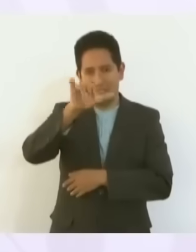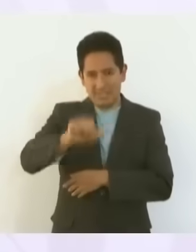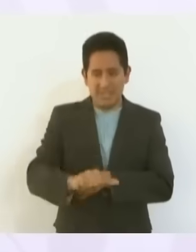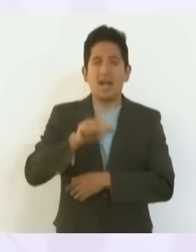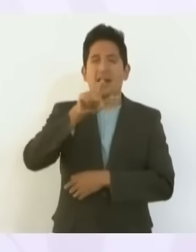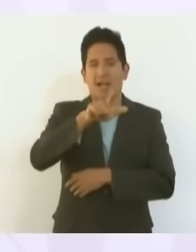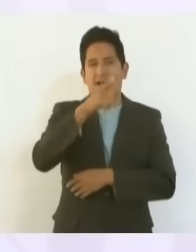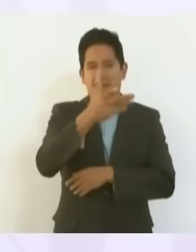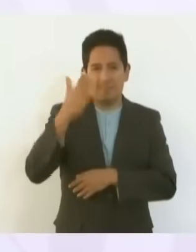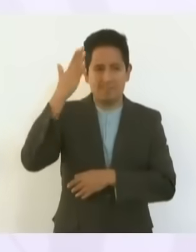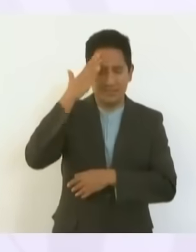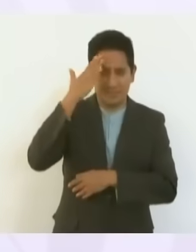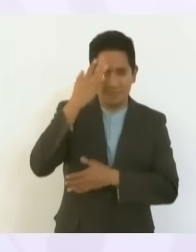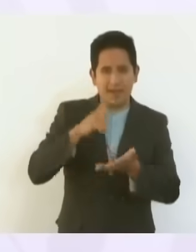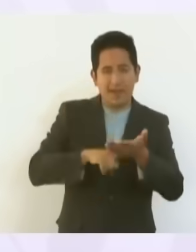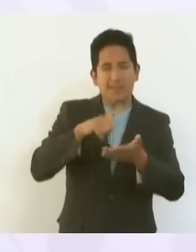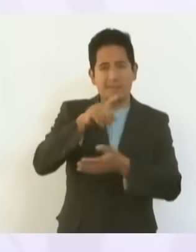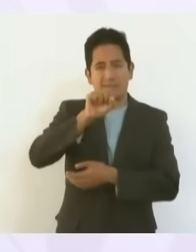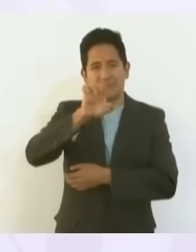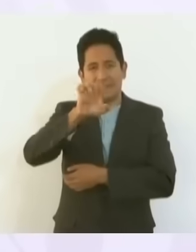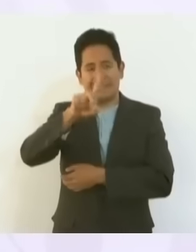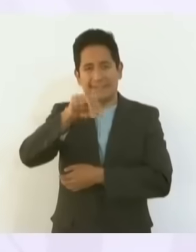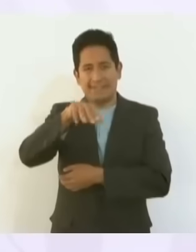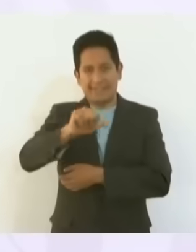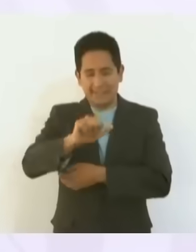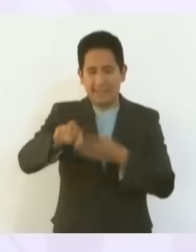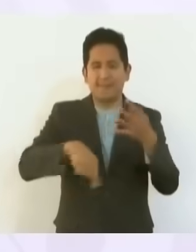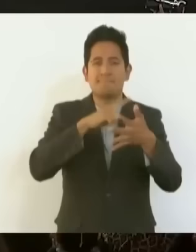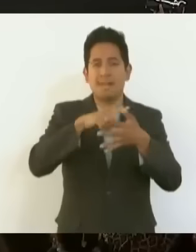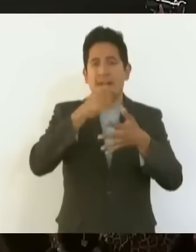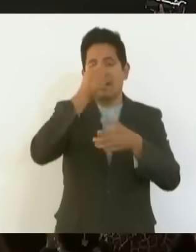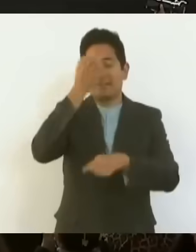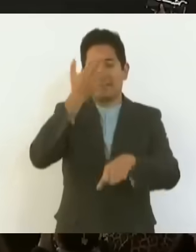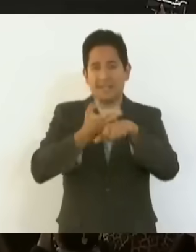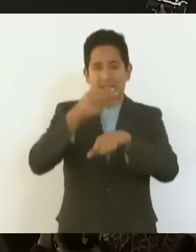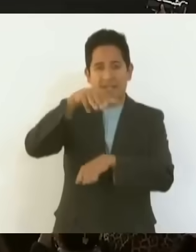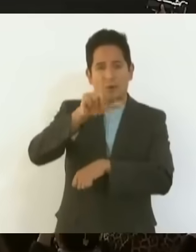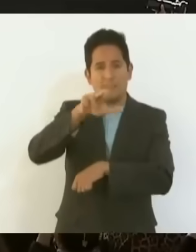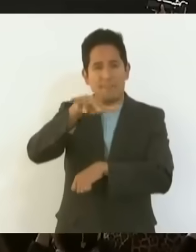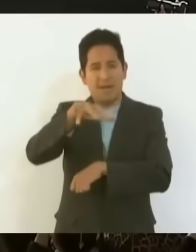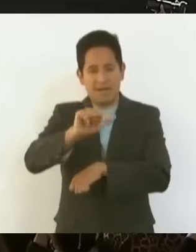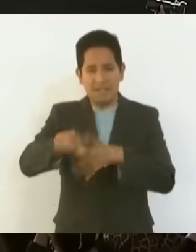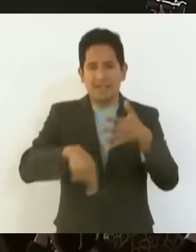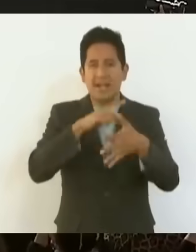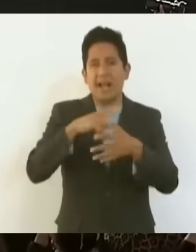Raimundo Pedro Morales Ángeles, secretario de Marina, a la licenciada Claudia Curiel, nuestra